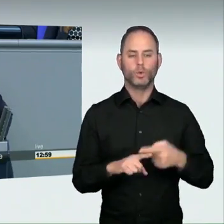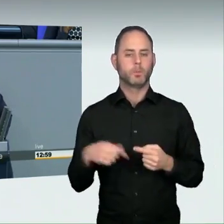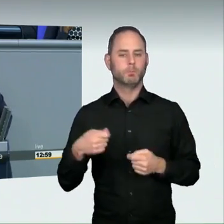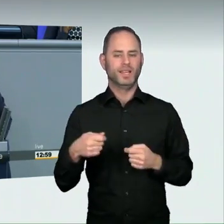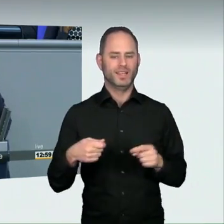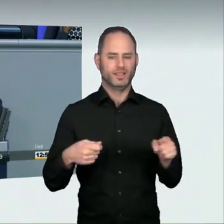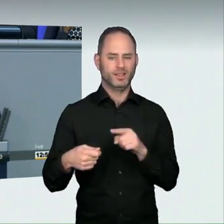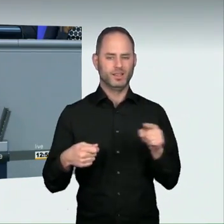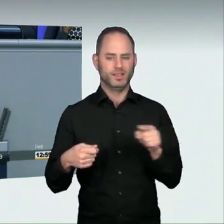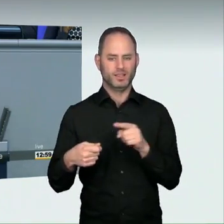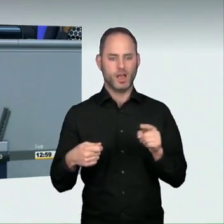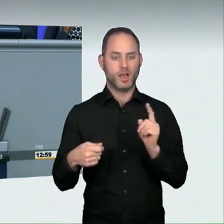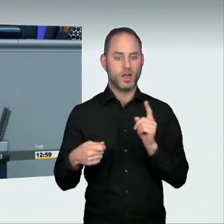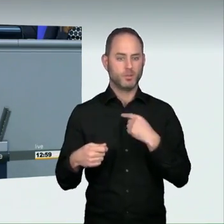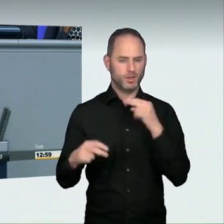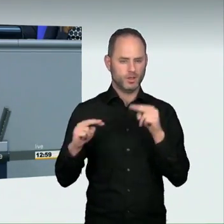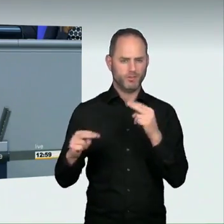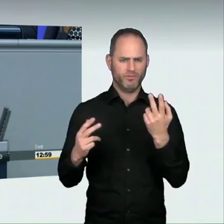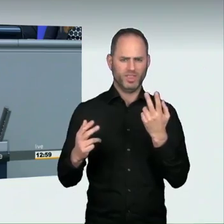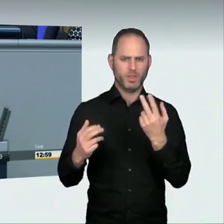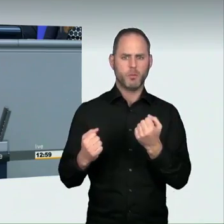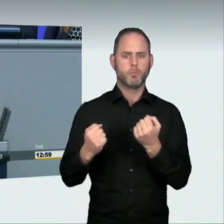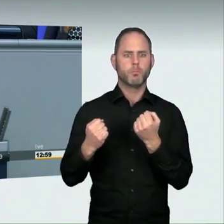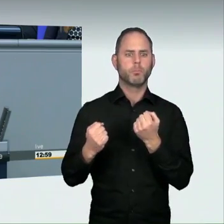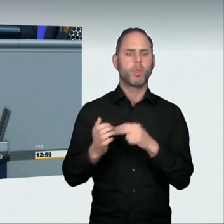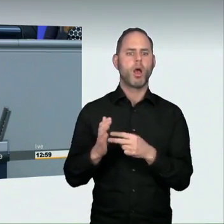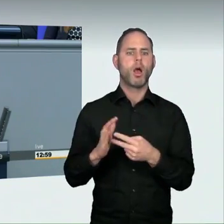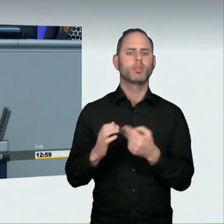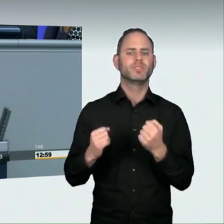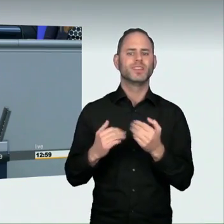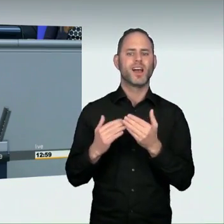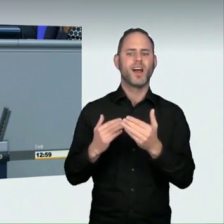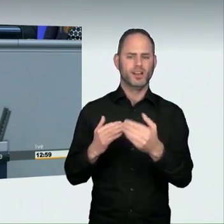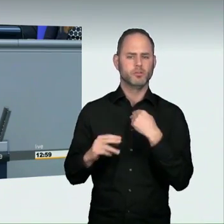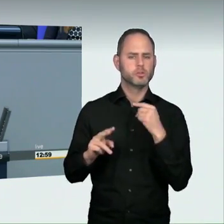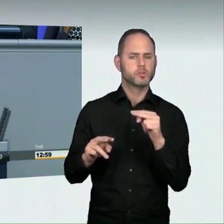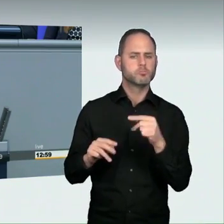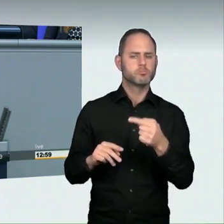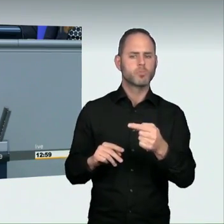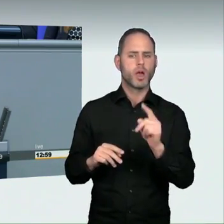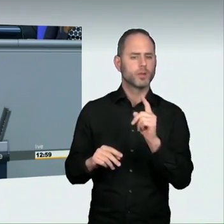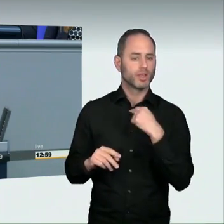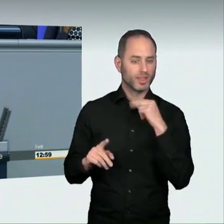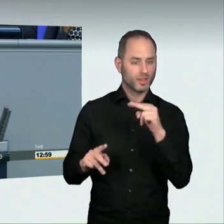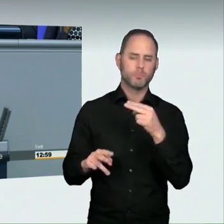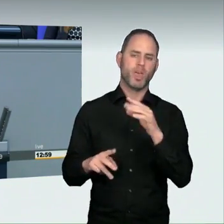in Beton anlegen wollen und die ihr Geld nach Berlin schleppen, verschaffen Sie Planungssicherheit. Meine Damen und Herren,